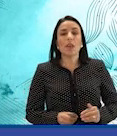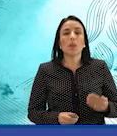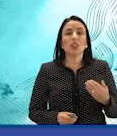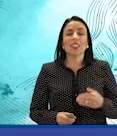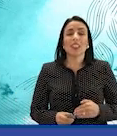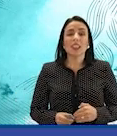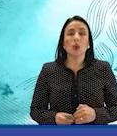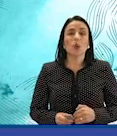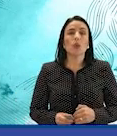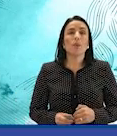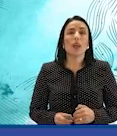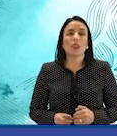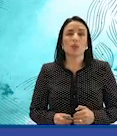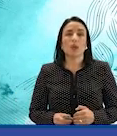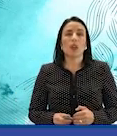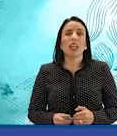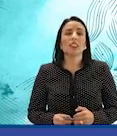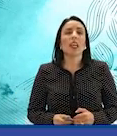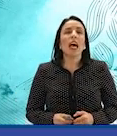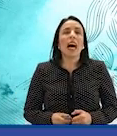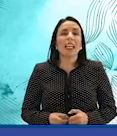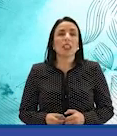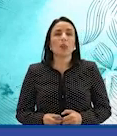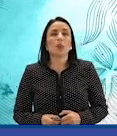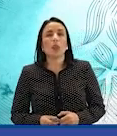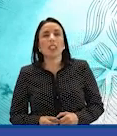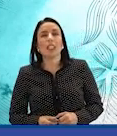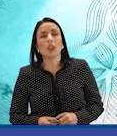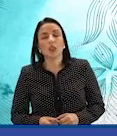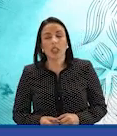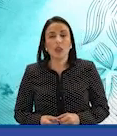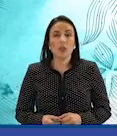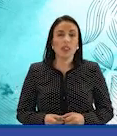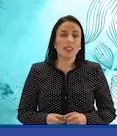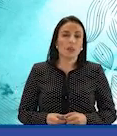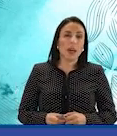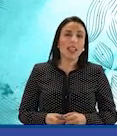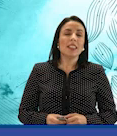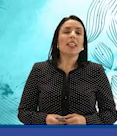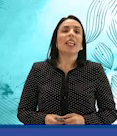vamos a hacer un repaso por las atribuciones del Concejo Municipal